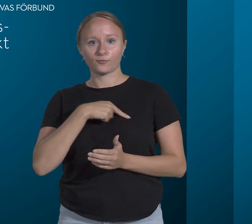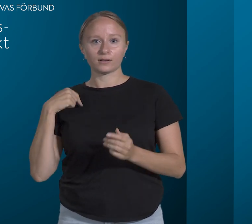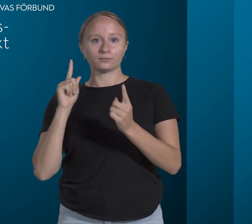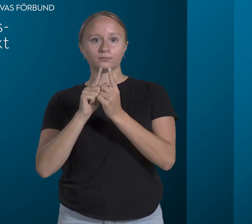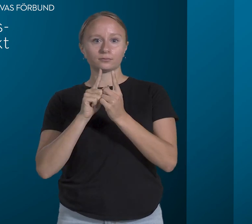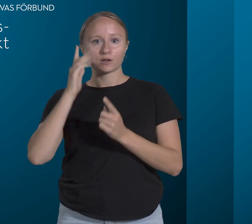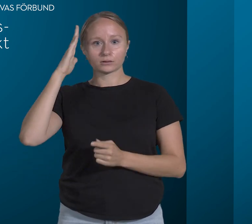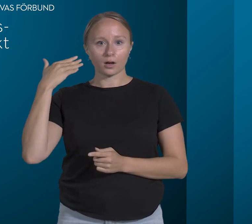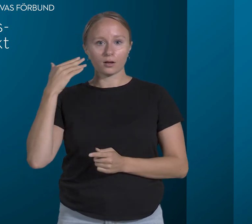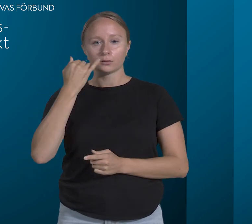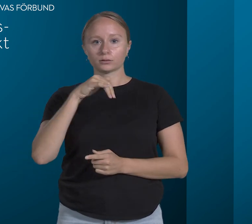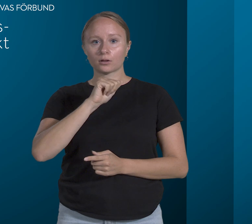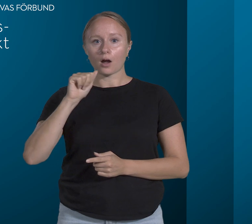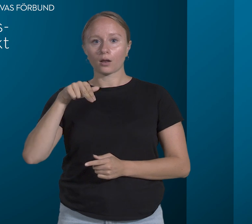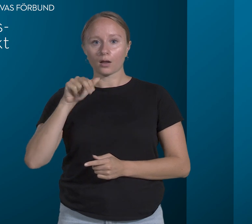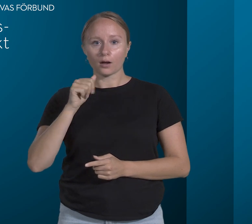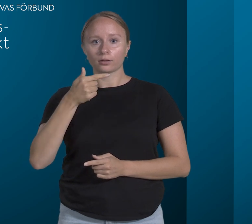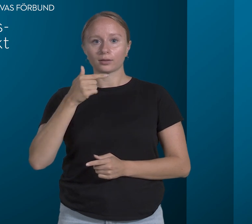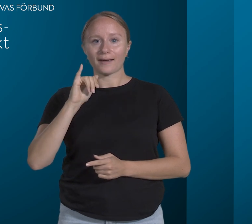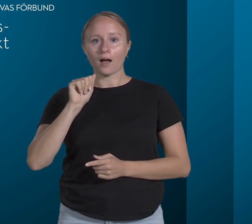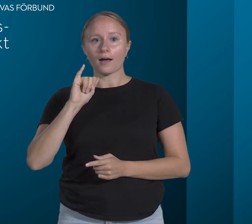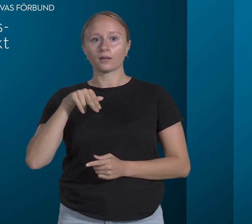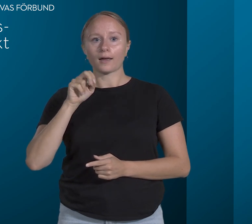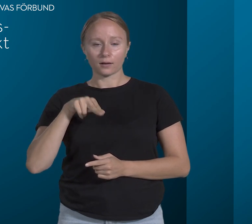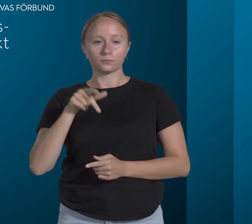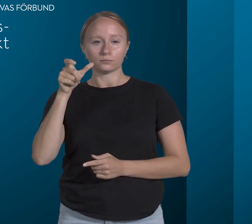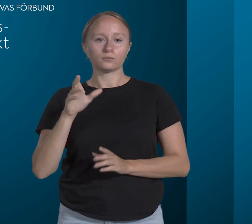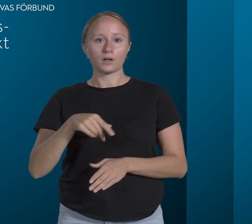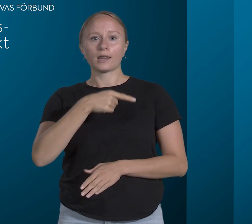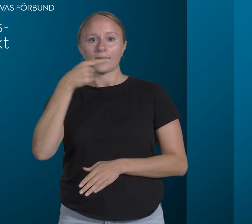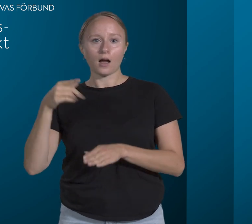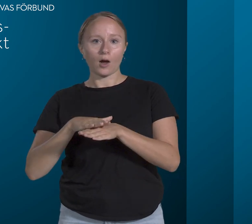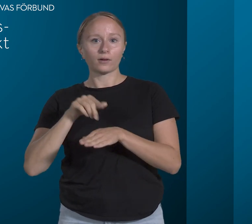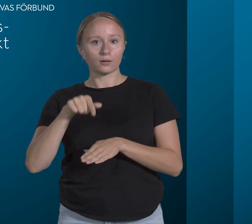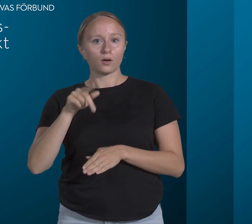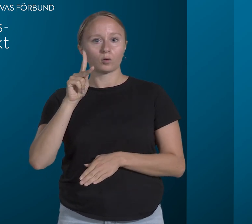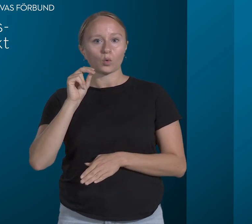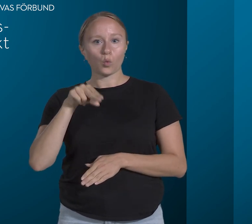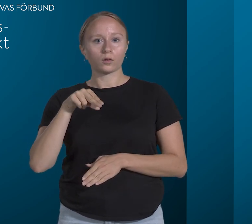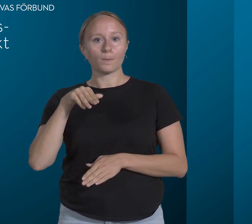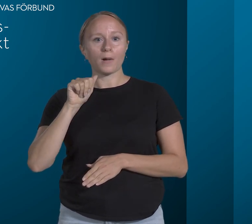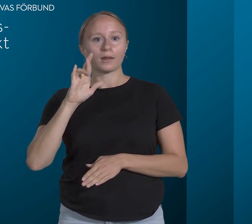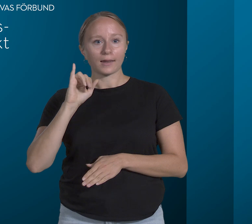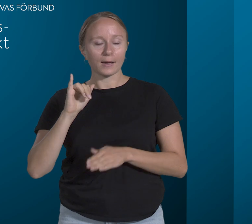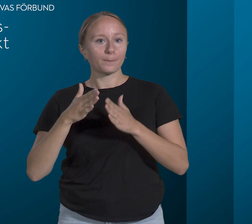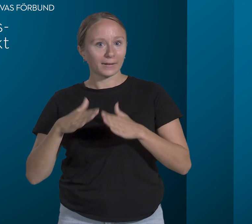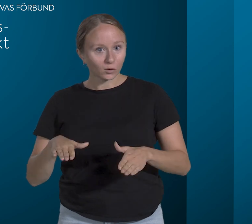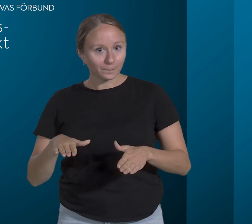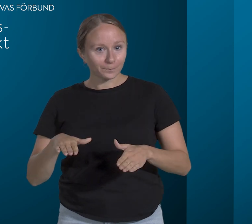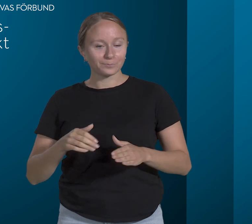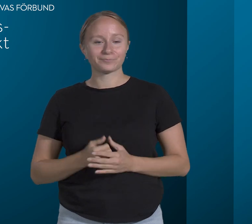Vi träffar Jaana Tiainen, som redan länge har använt KonMari-metoden.